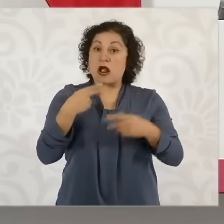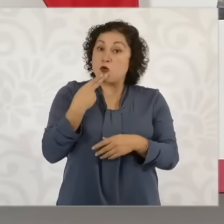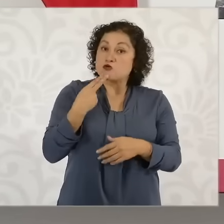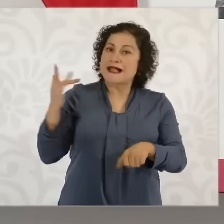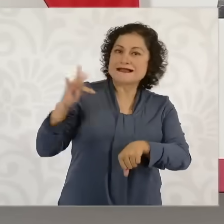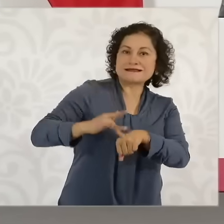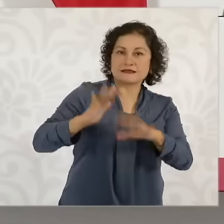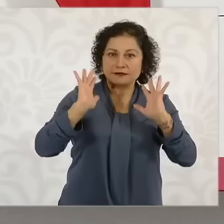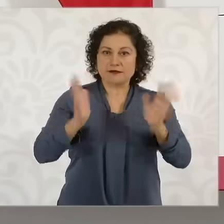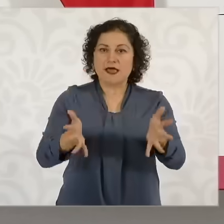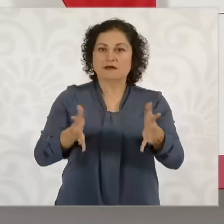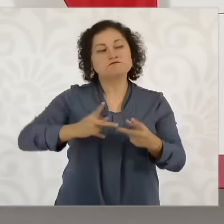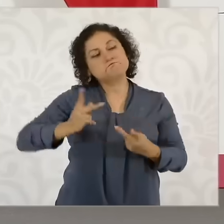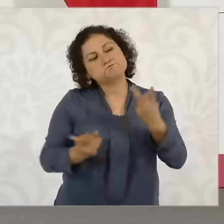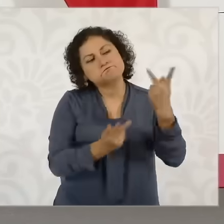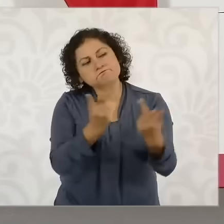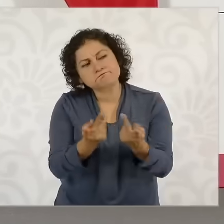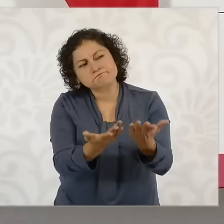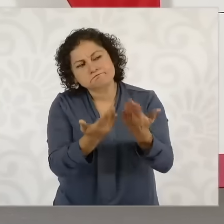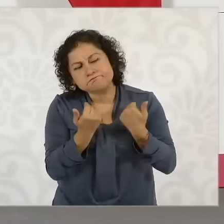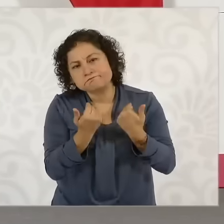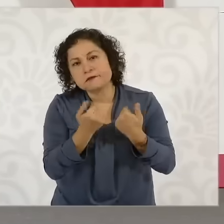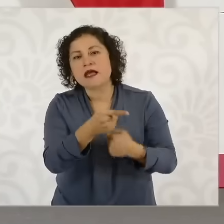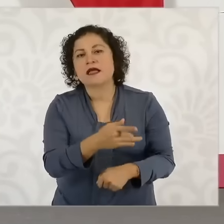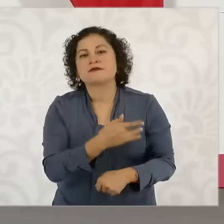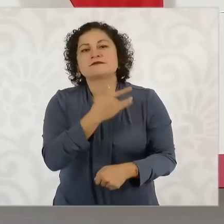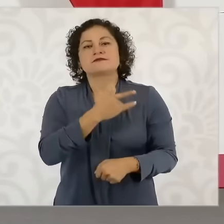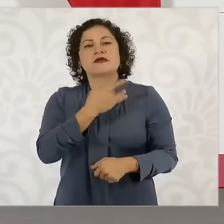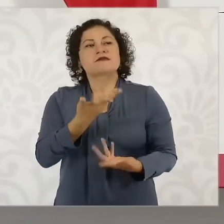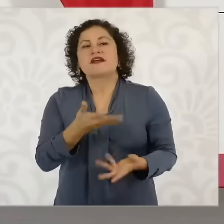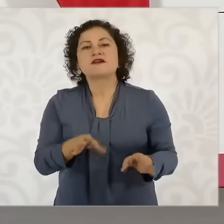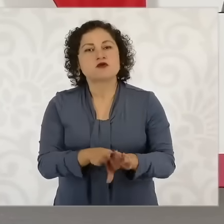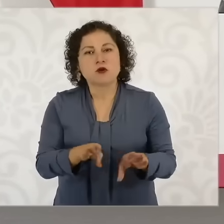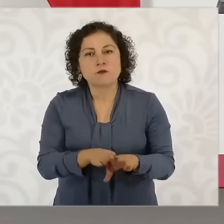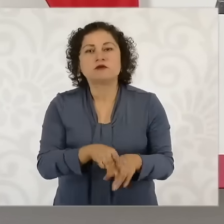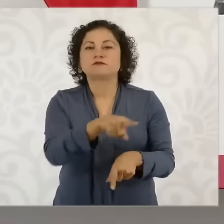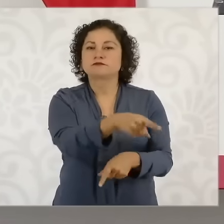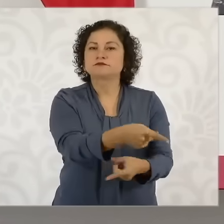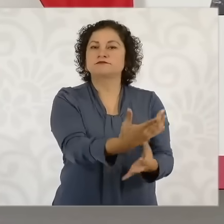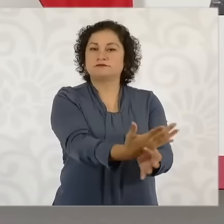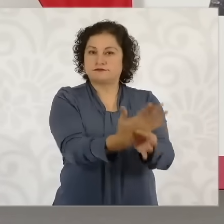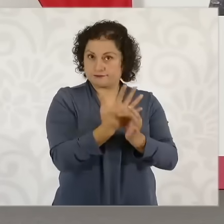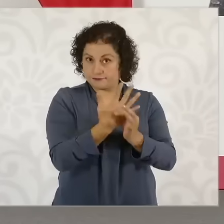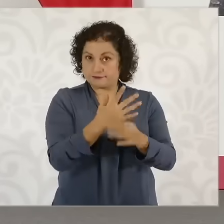porque tenemos que escuchar lo que la gente piensa. Nos han reconocido la limpieza, nos han